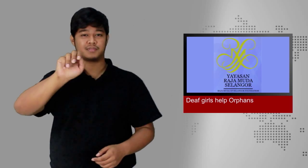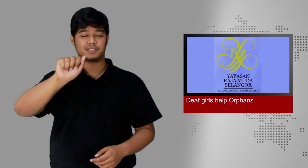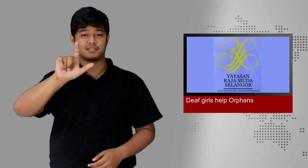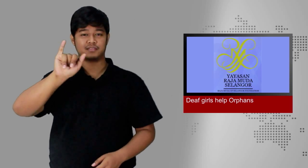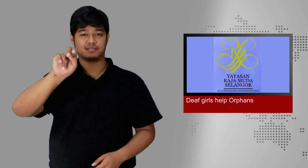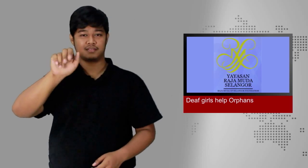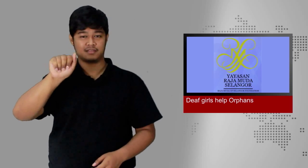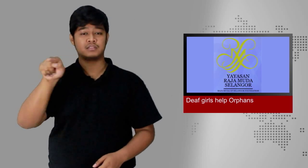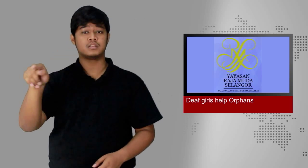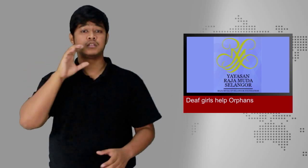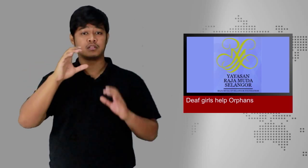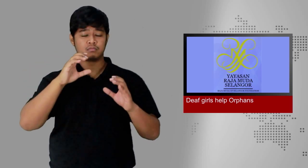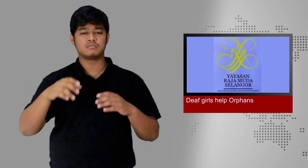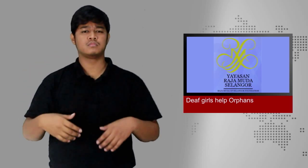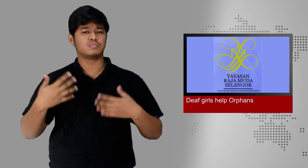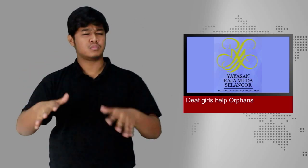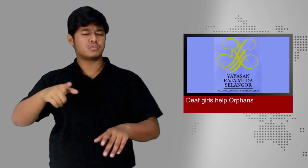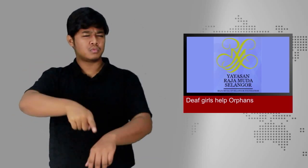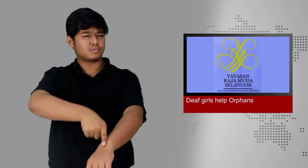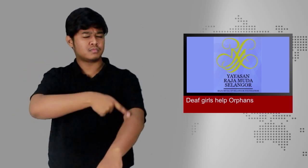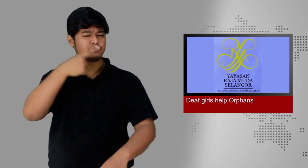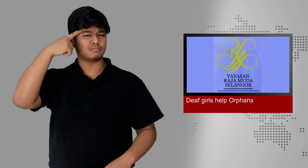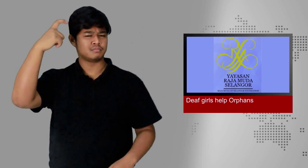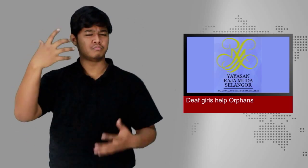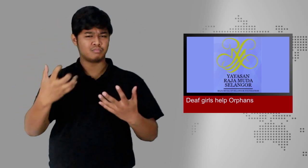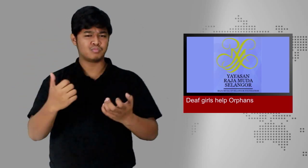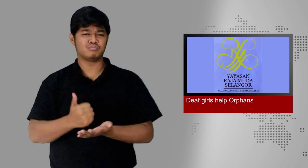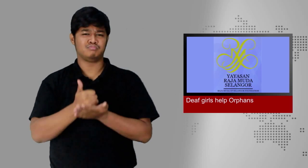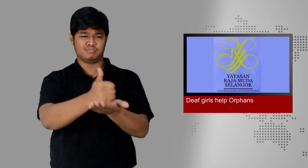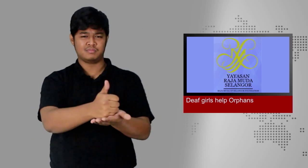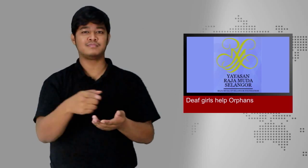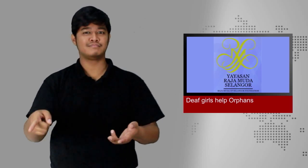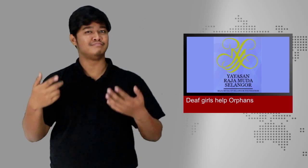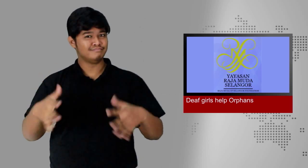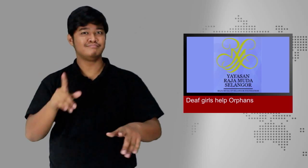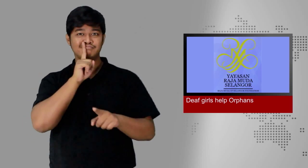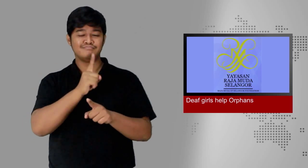Amalina mengulaskan bahawa beliau telah lama berhasrat membantu anak yatim dan hajatnya..